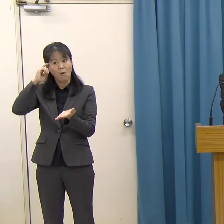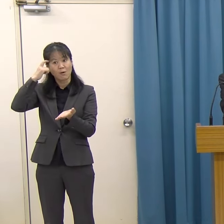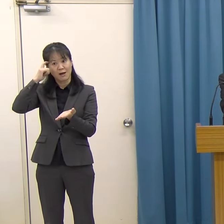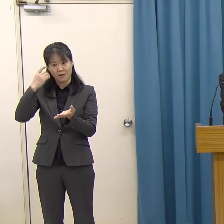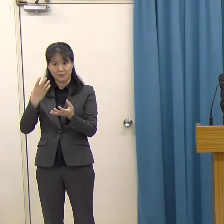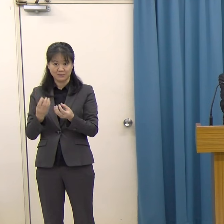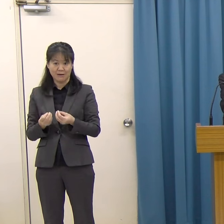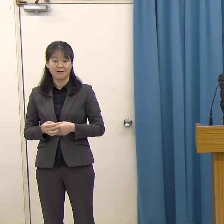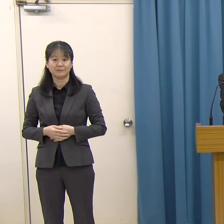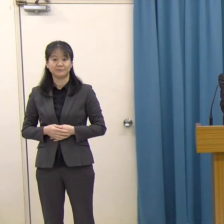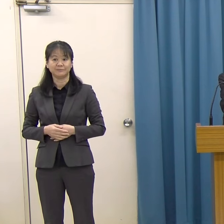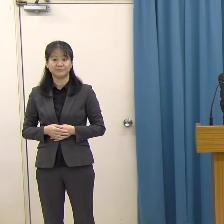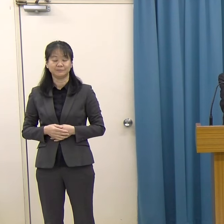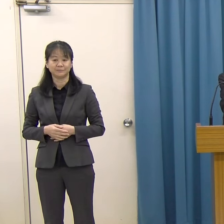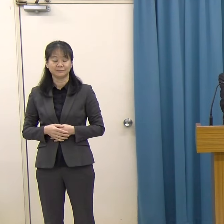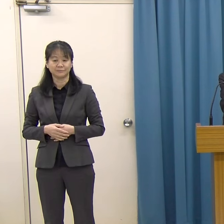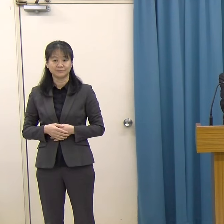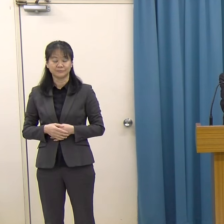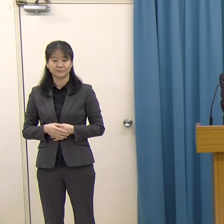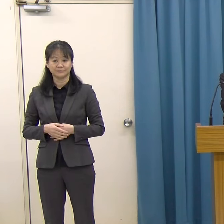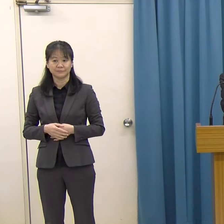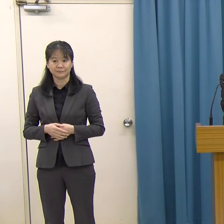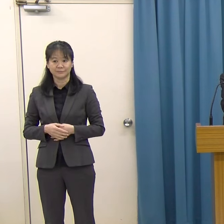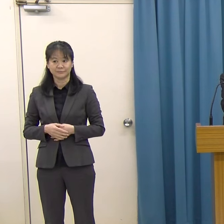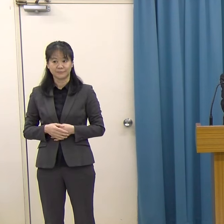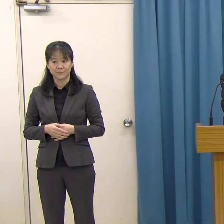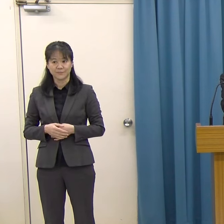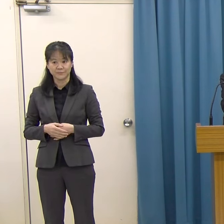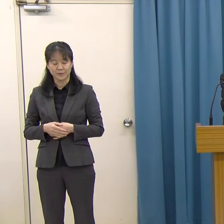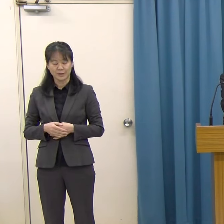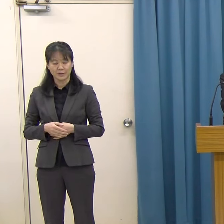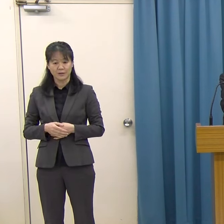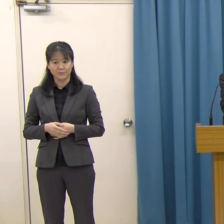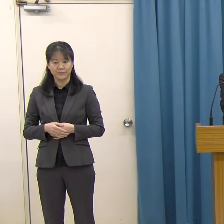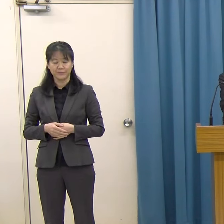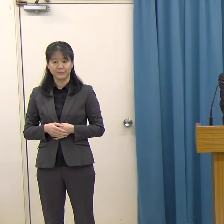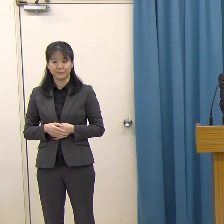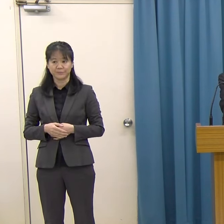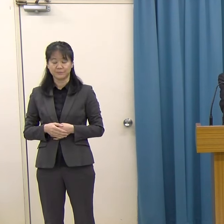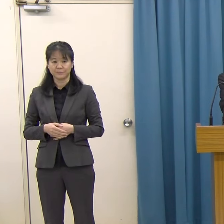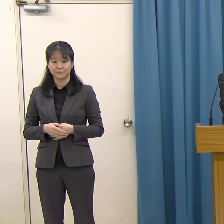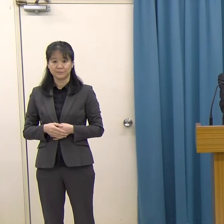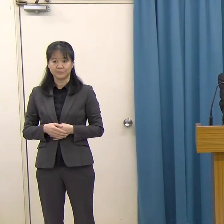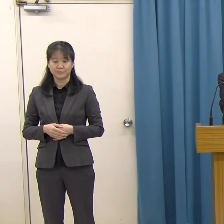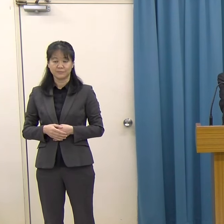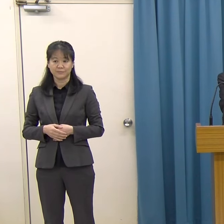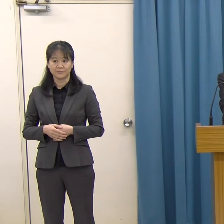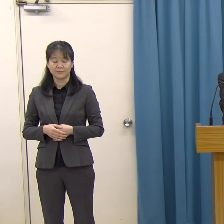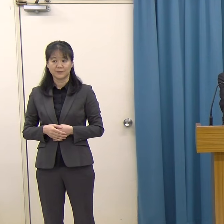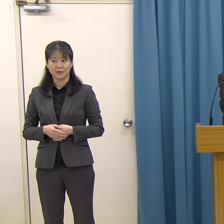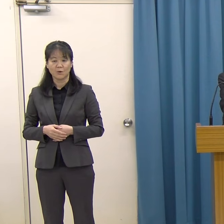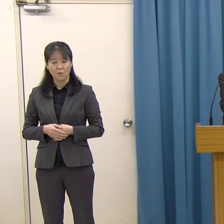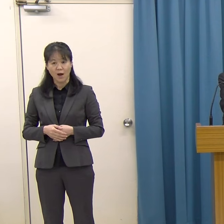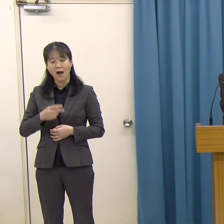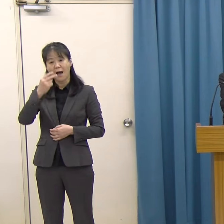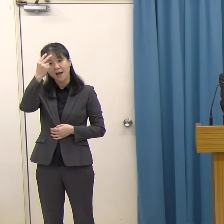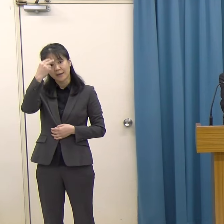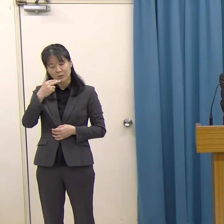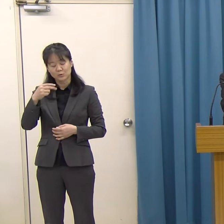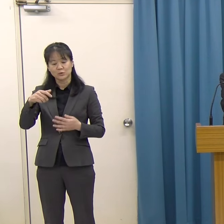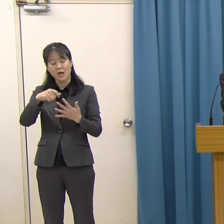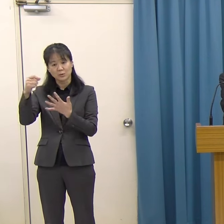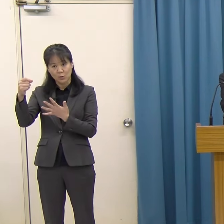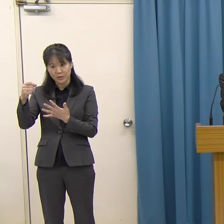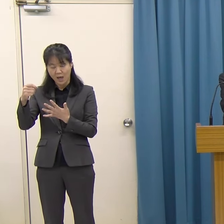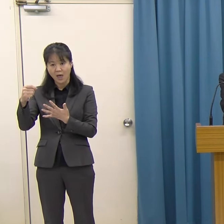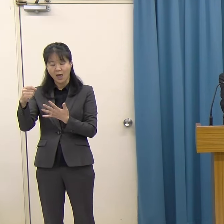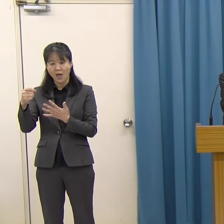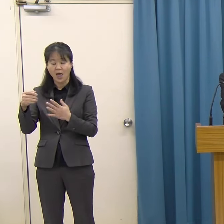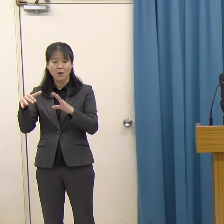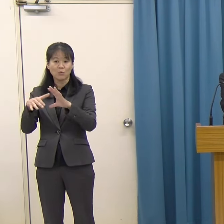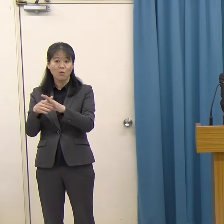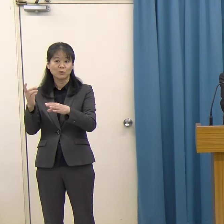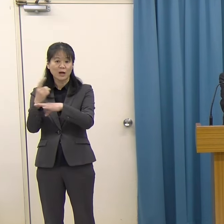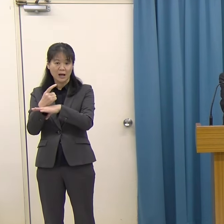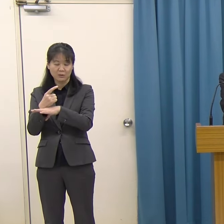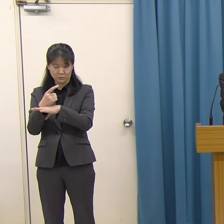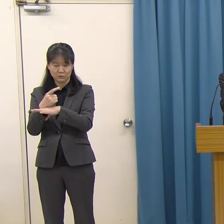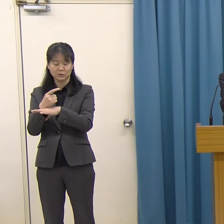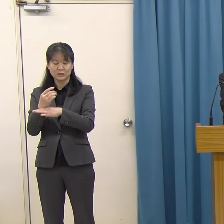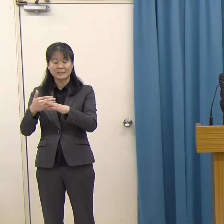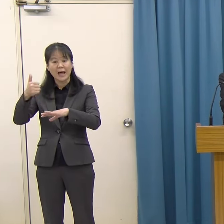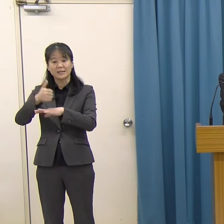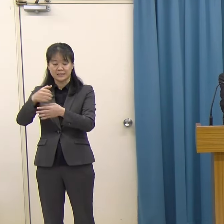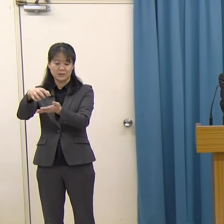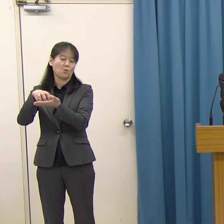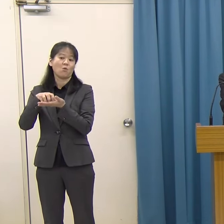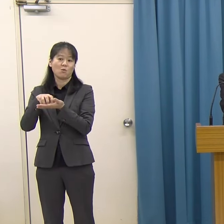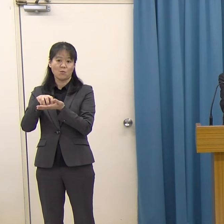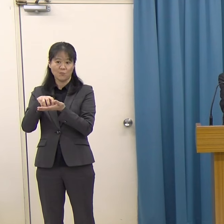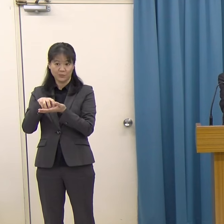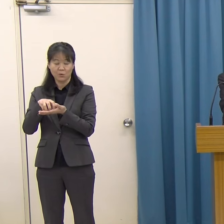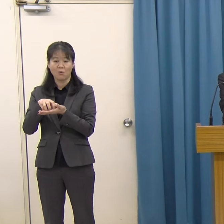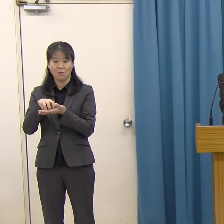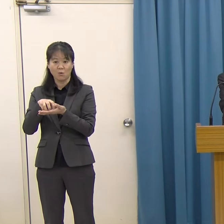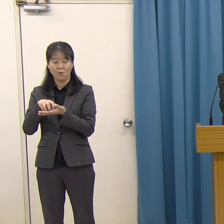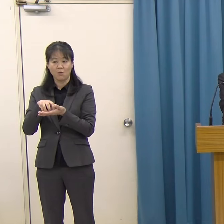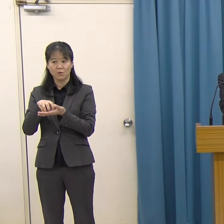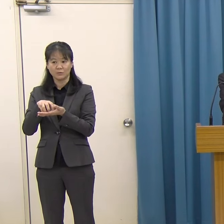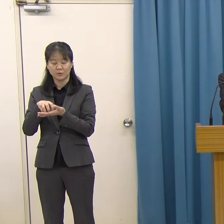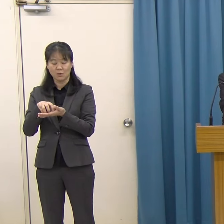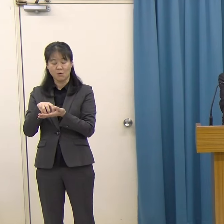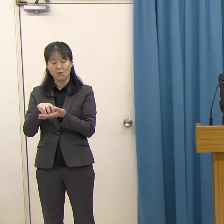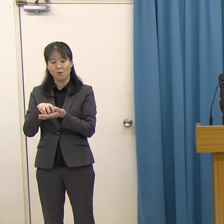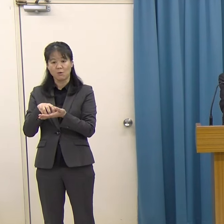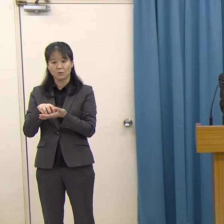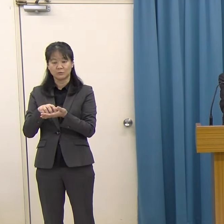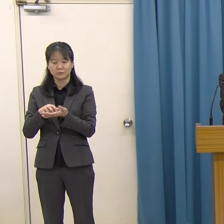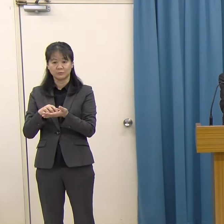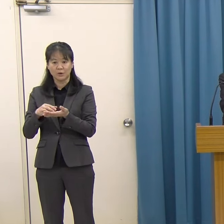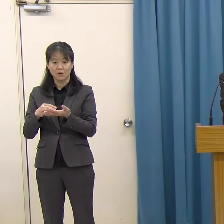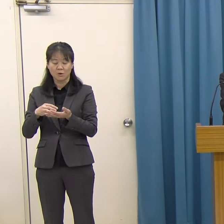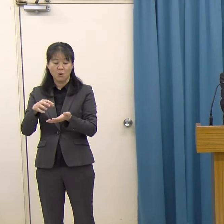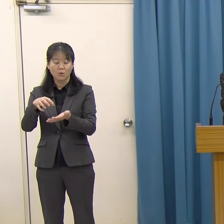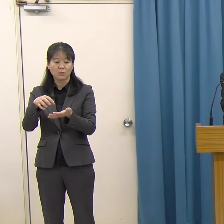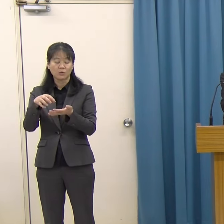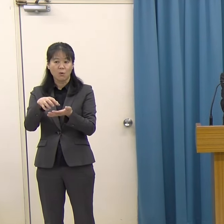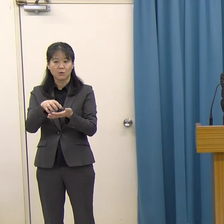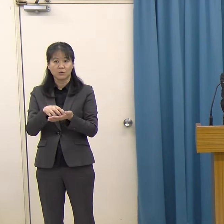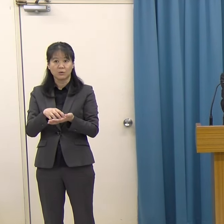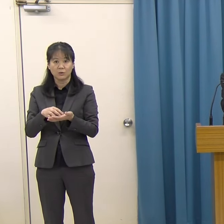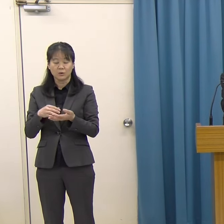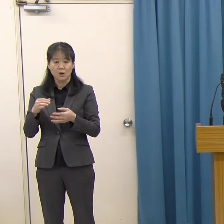自装による長篇評伝である「伊良子清白」、これは「芸術選奨文部科学大臣賞」を受賞されていますし、「造本装幀コンクール経済産業大臣賞」も受賞されています。